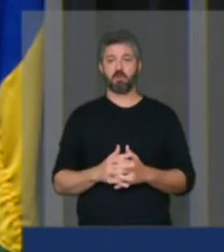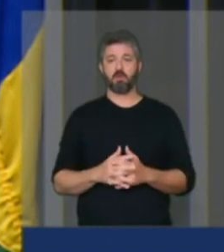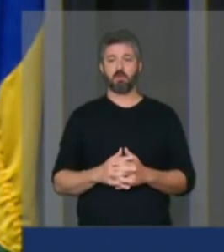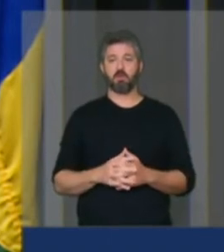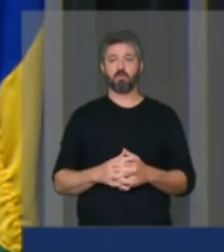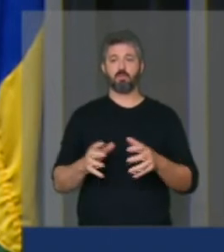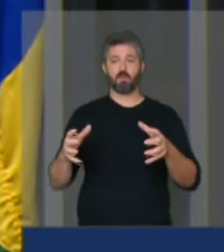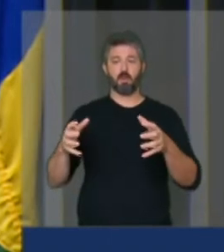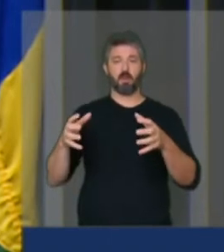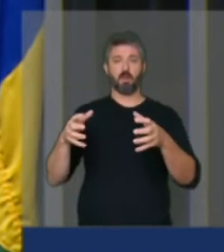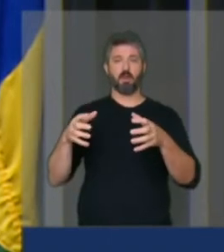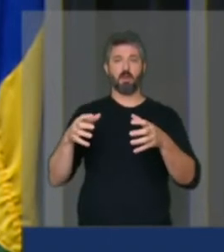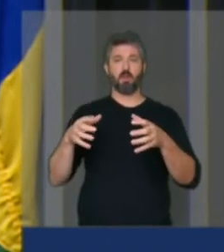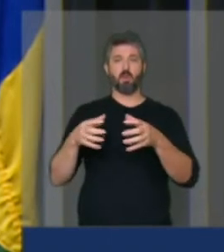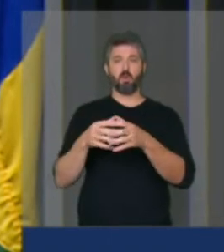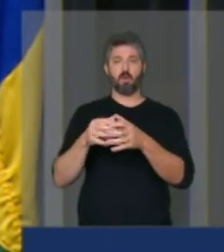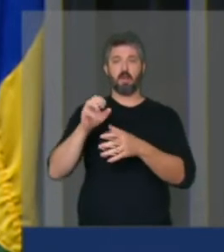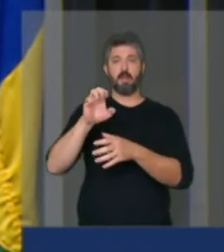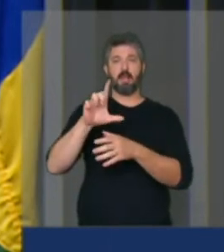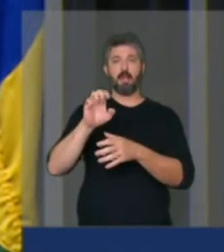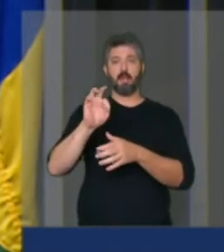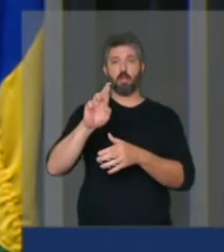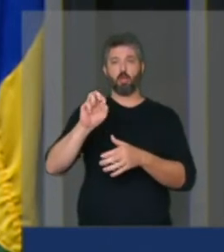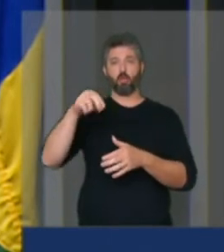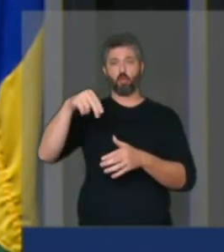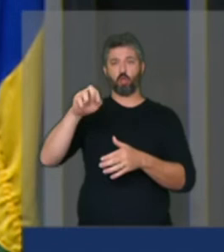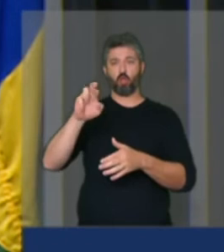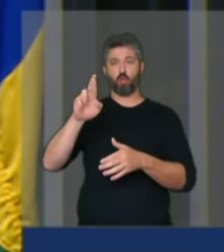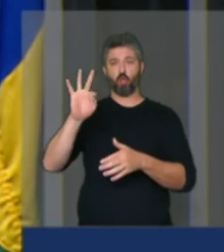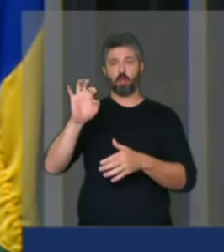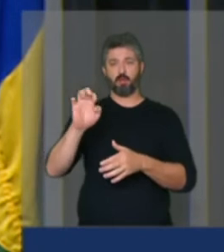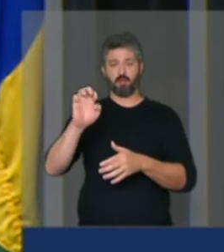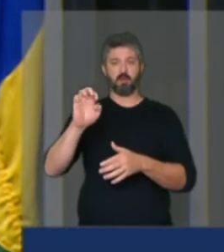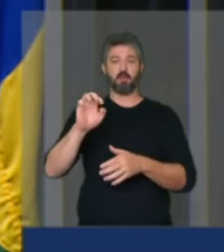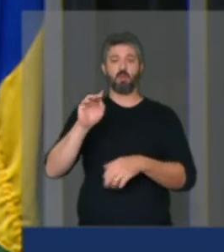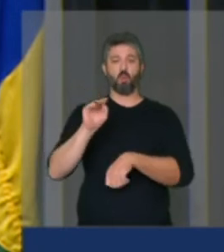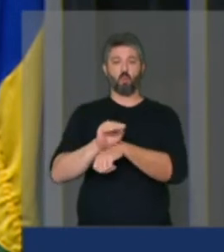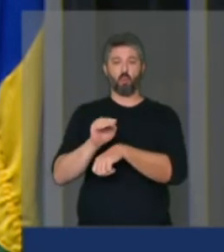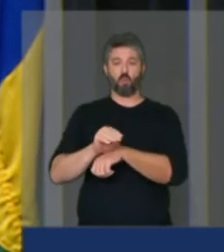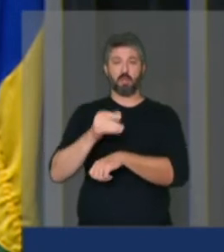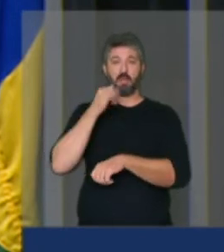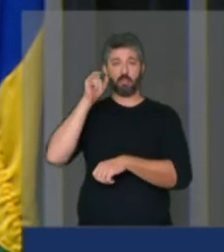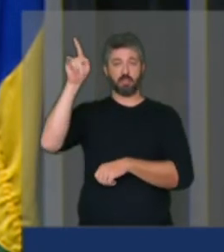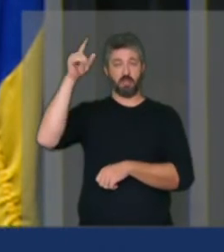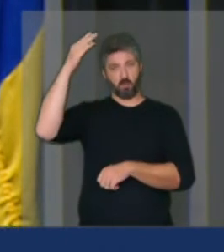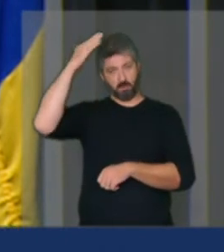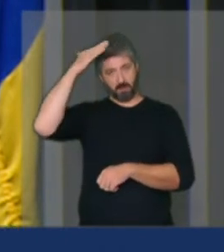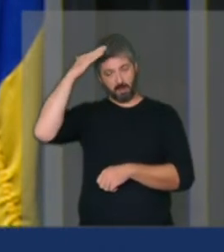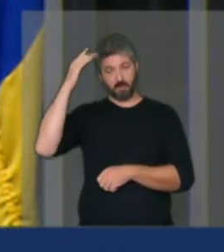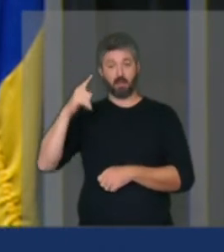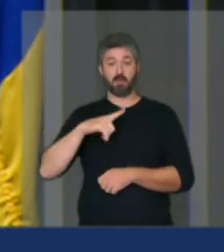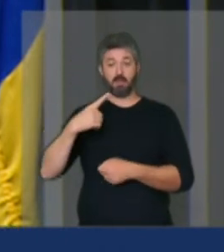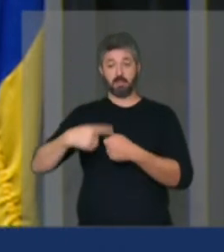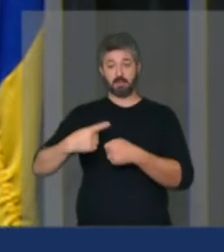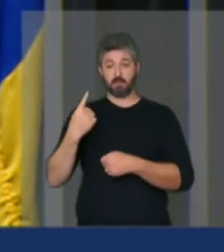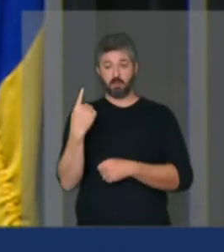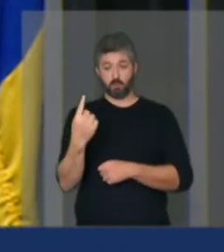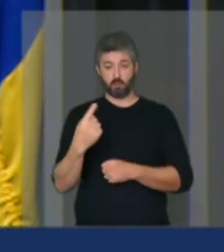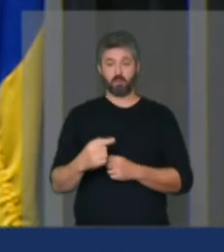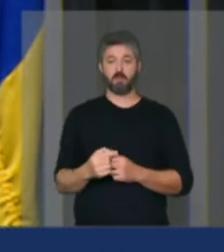FEDERAL NA COMPANHIA CHAMADA ELETRO NORTE, NA COMPANHIA QUE CUIDA DA ENERGIA ELÉTRICA DO ESTADO DO PARÁ. EXISTE UM MUNICÍPIO, QUE FICA MAIS OU MENOS A 400 QUILÔMETROS DE